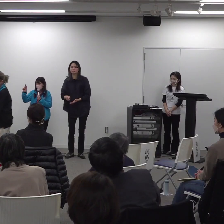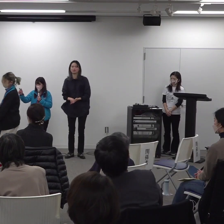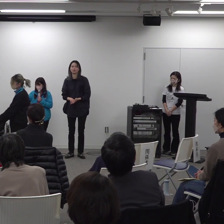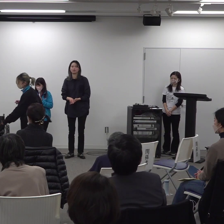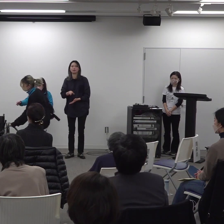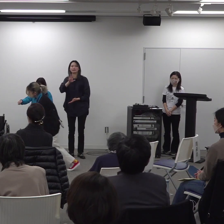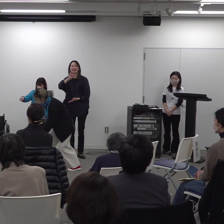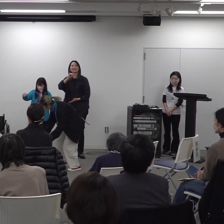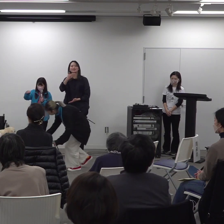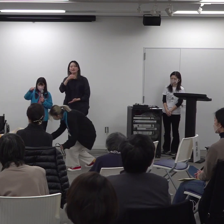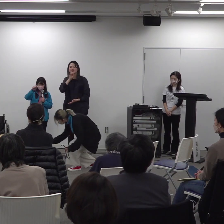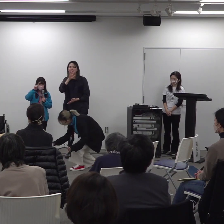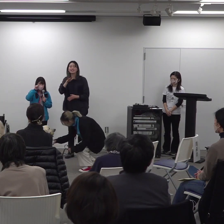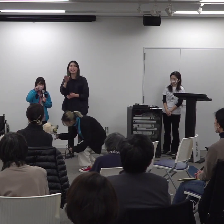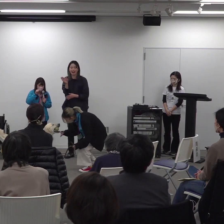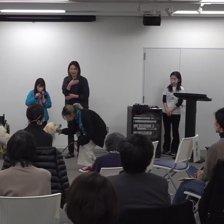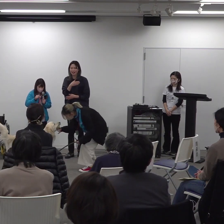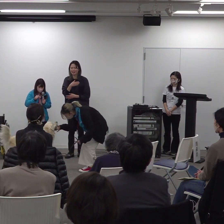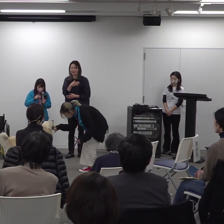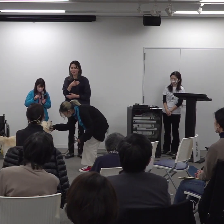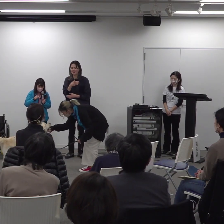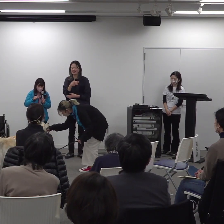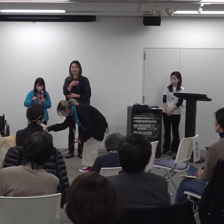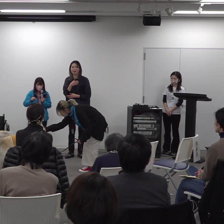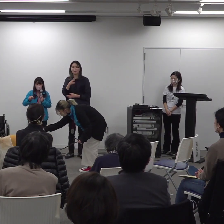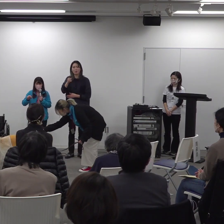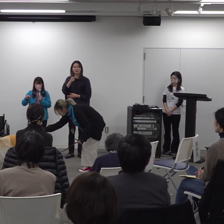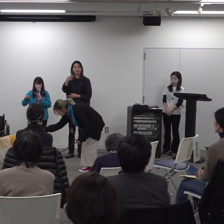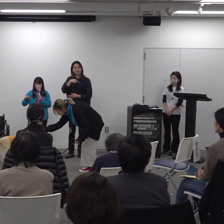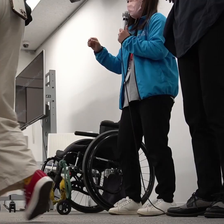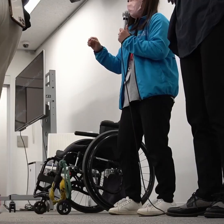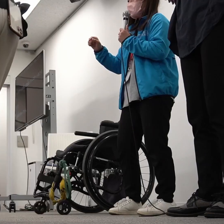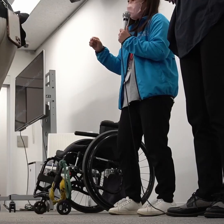拾ったら訓練士に持ってくる・・・